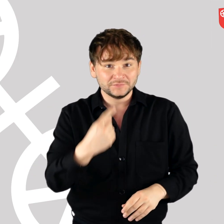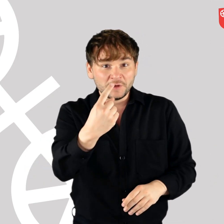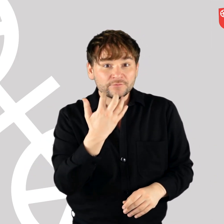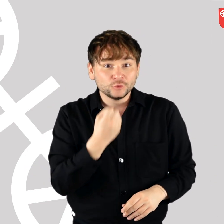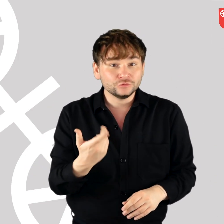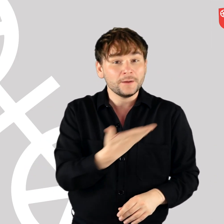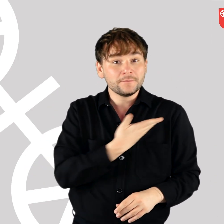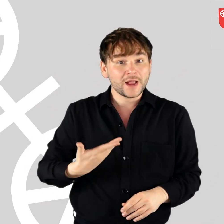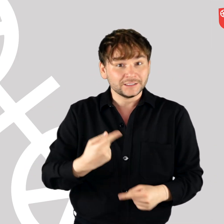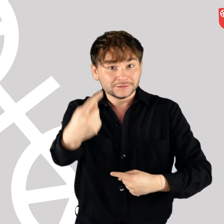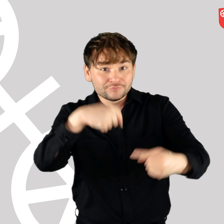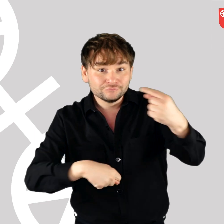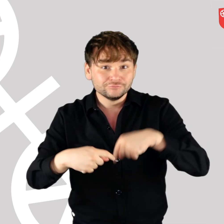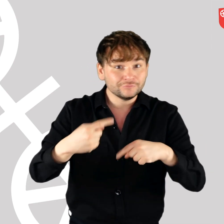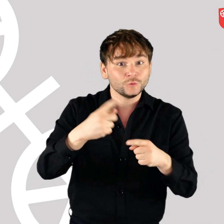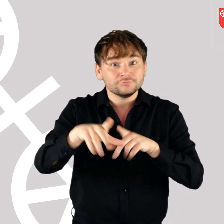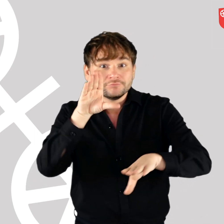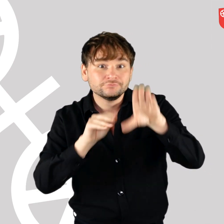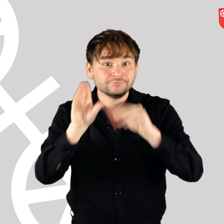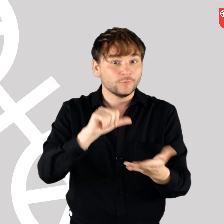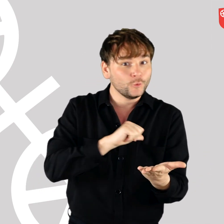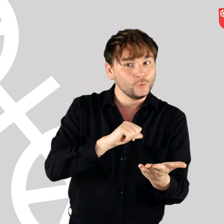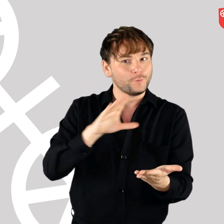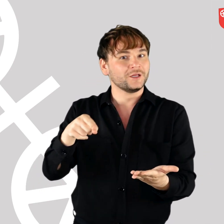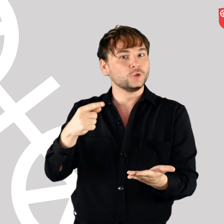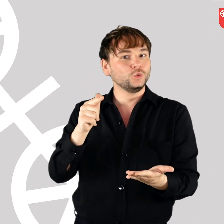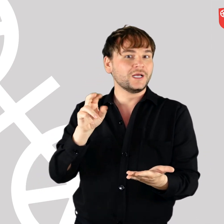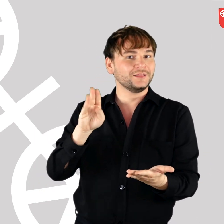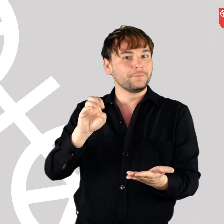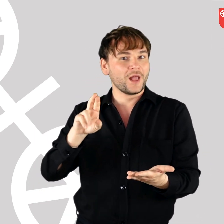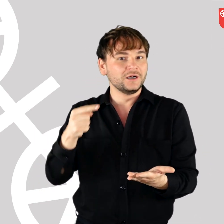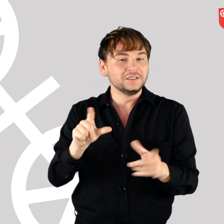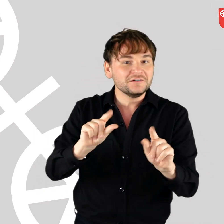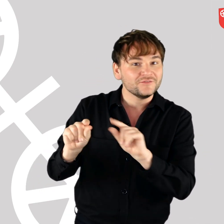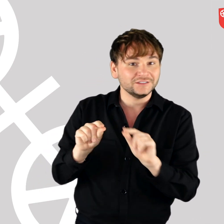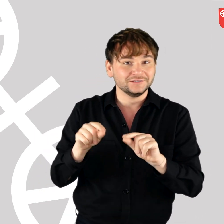Wenn Sie Mainz auf den Spuren Gutenbergs erleben wollen,